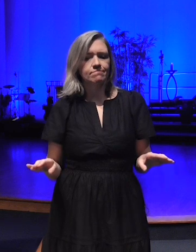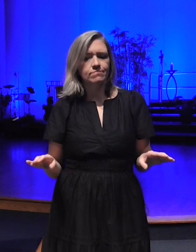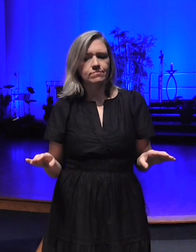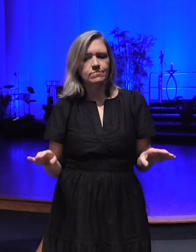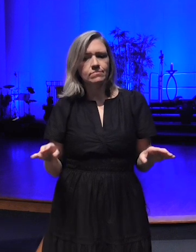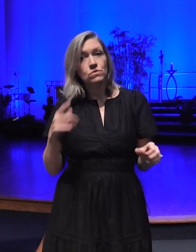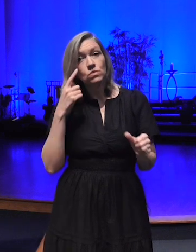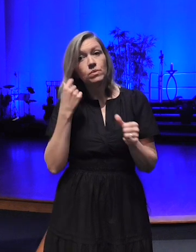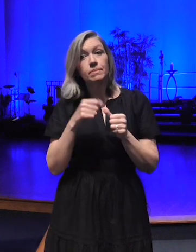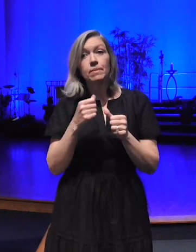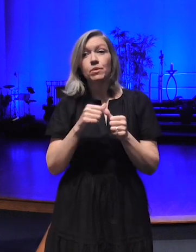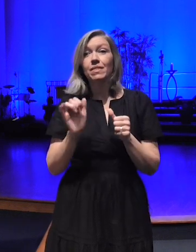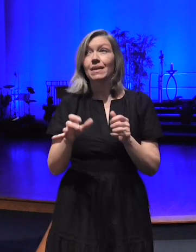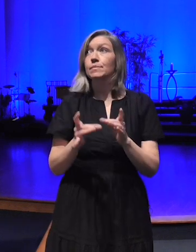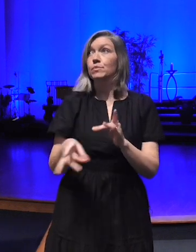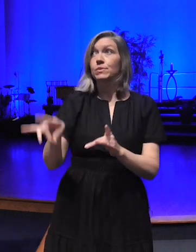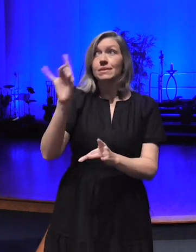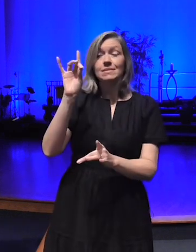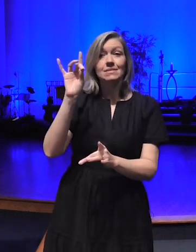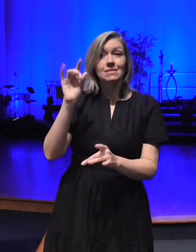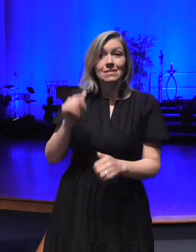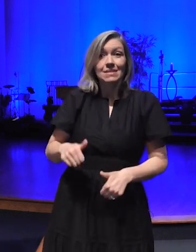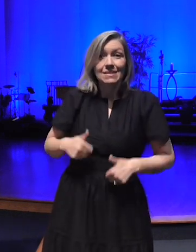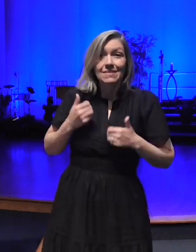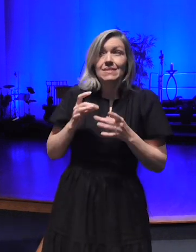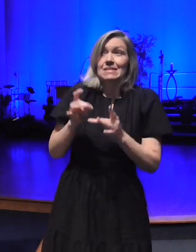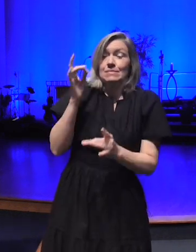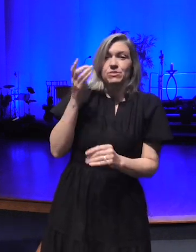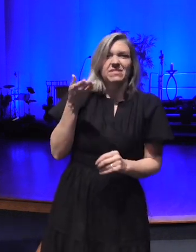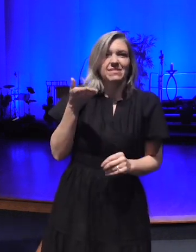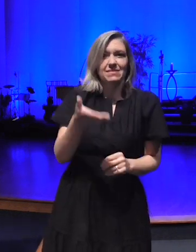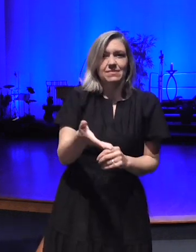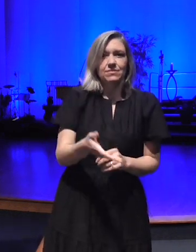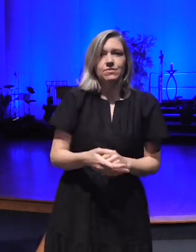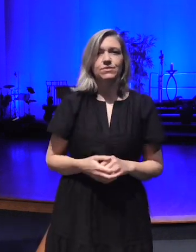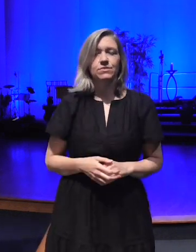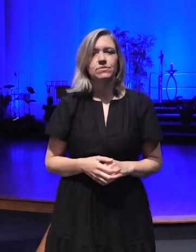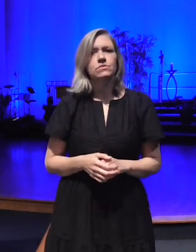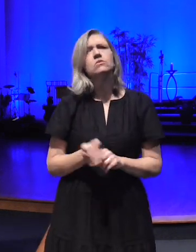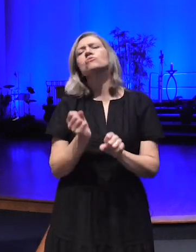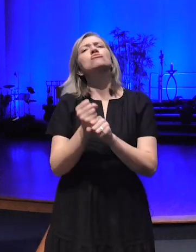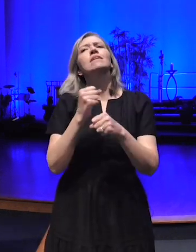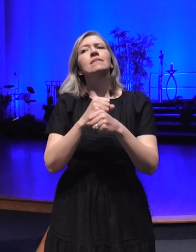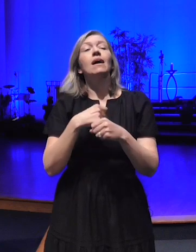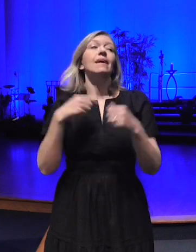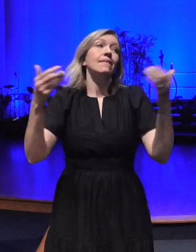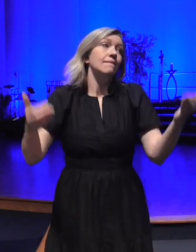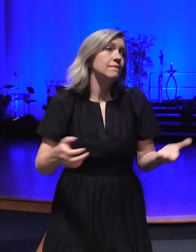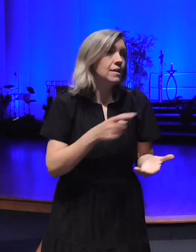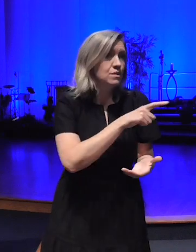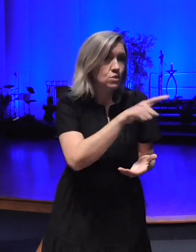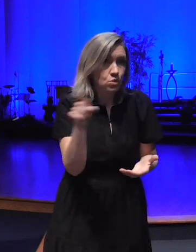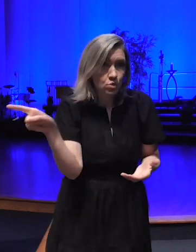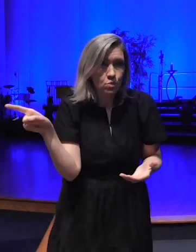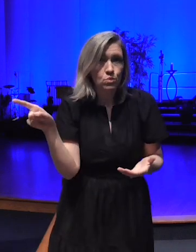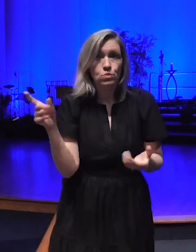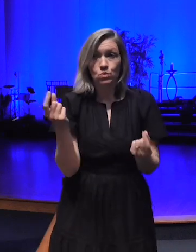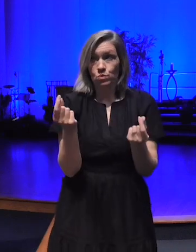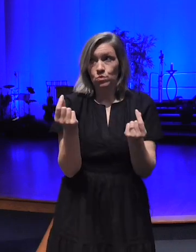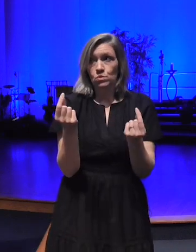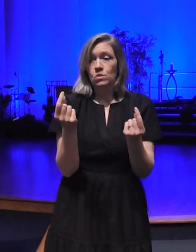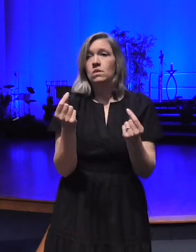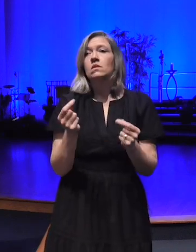del espíritu vivo allí, crea una intencional. Te invito a crear. un espacio intencional para abrirse